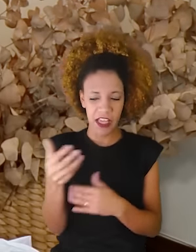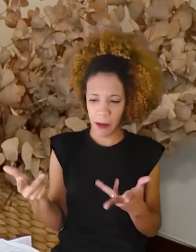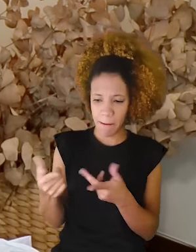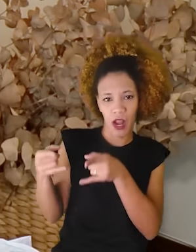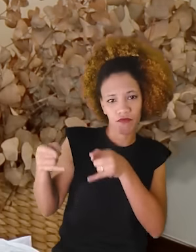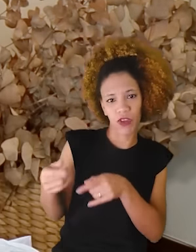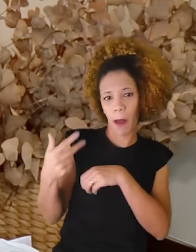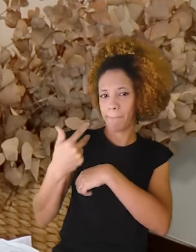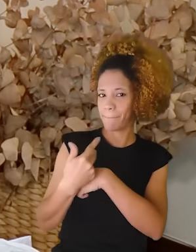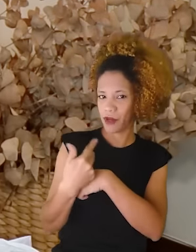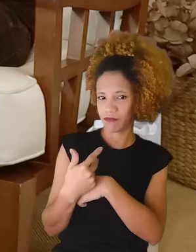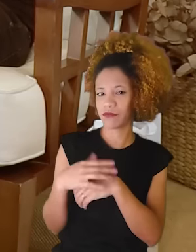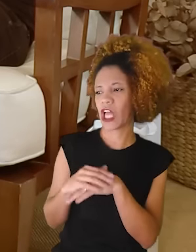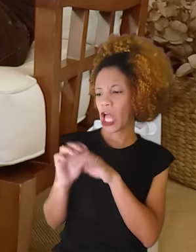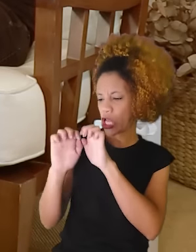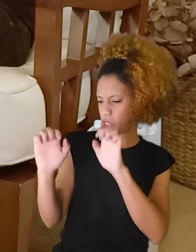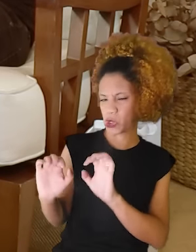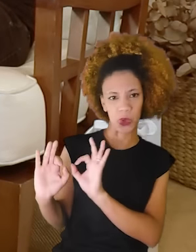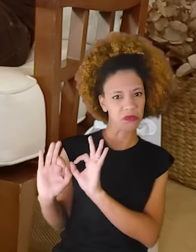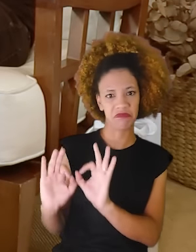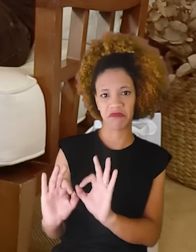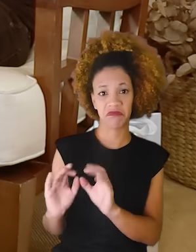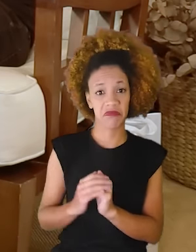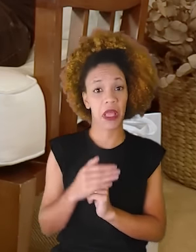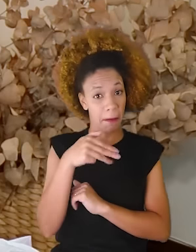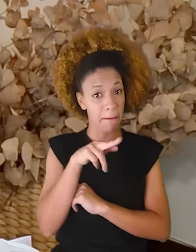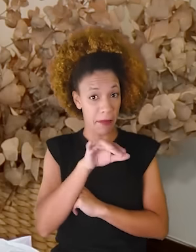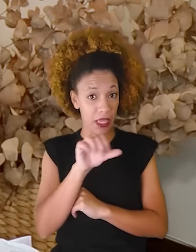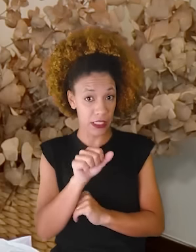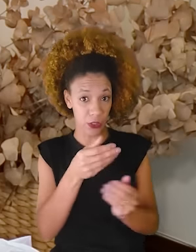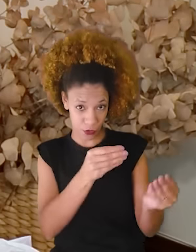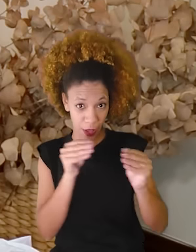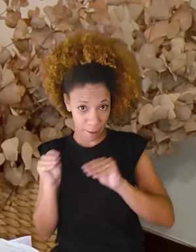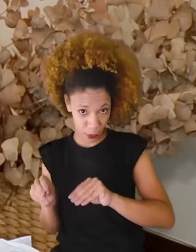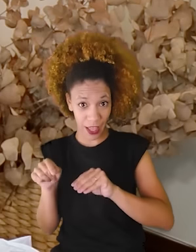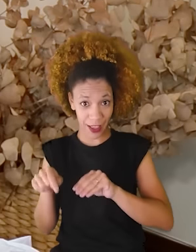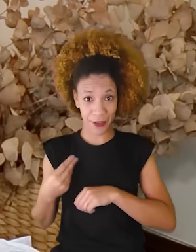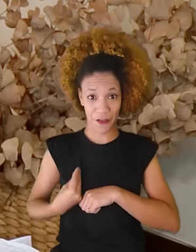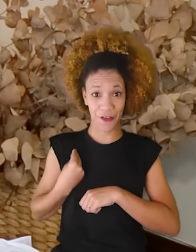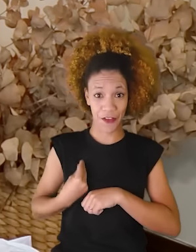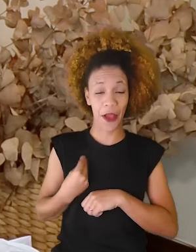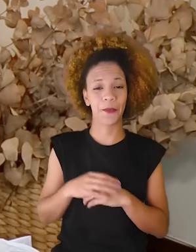maravilhoso para eu gravar a estrutura toda que em breve Mateus virar para cá morará aqui mas eu vi